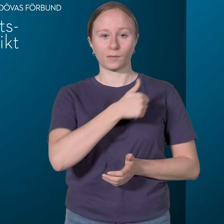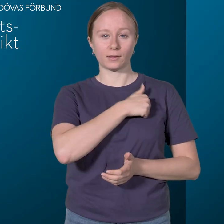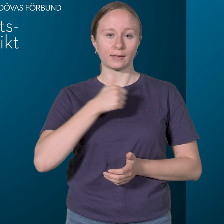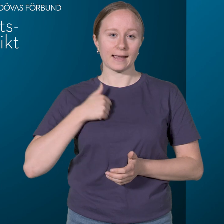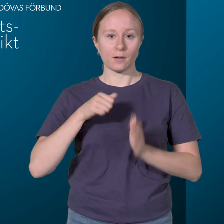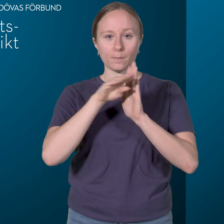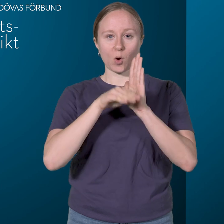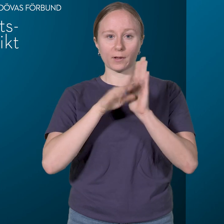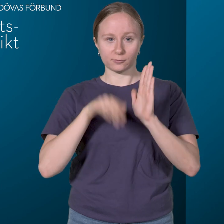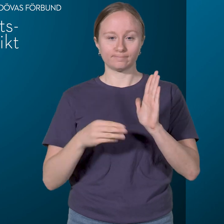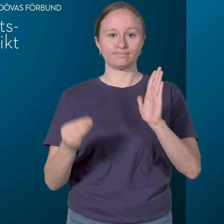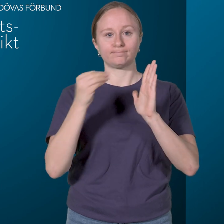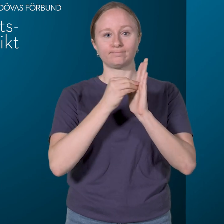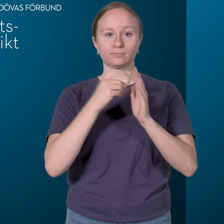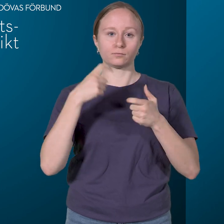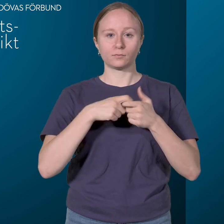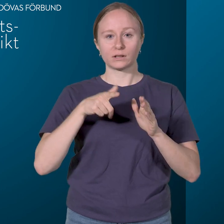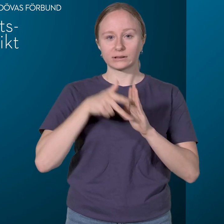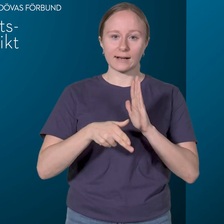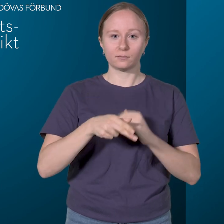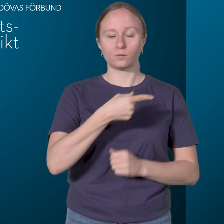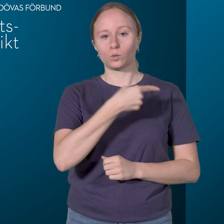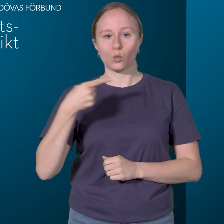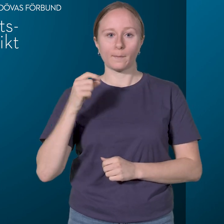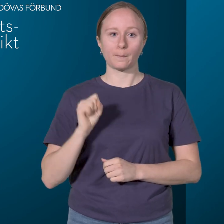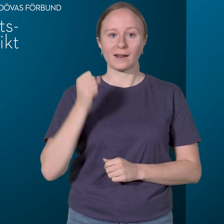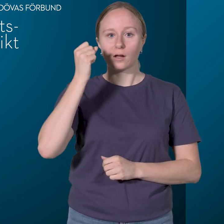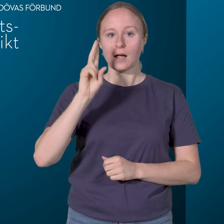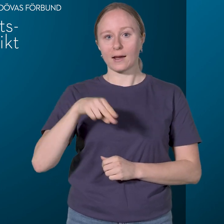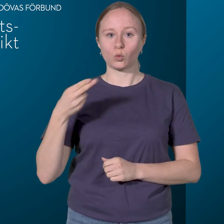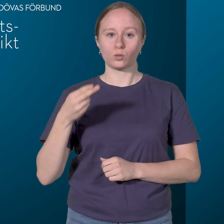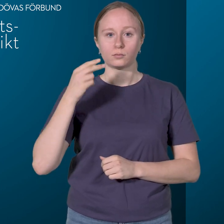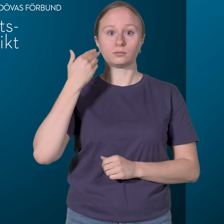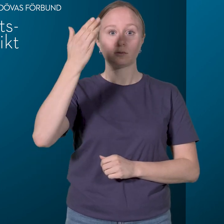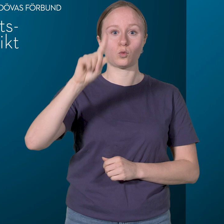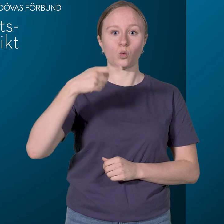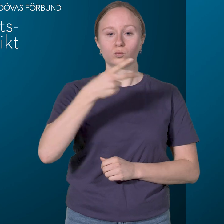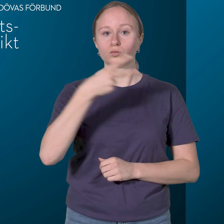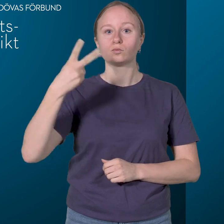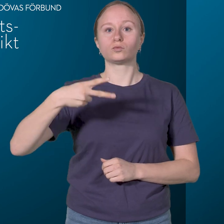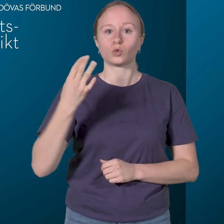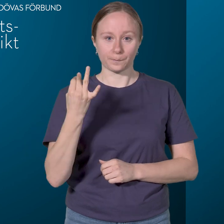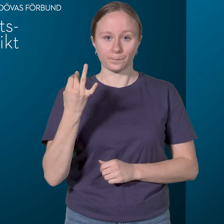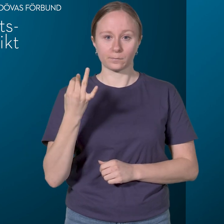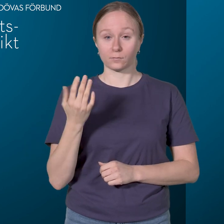Nedskärningen på 100 miljoner euro för 2027, - som redan upptagits i regeringsprogrammet, -